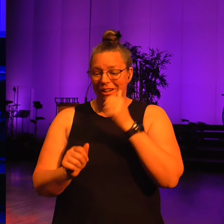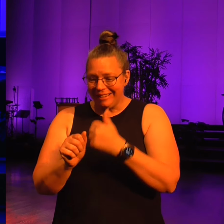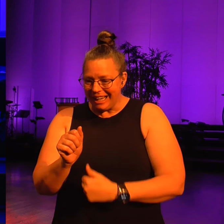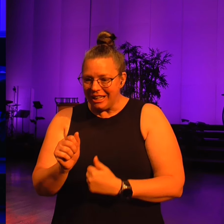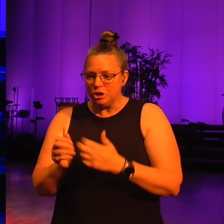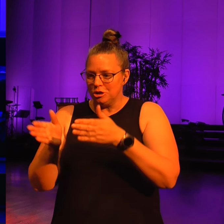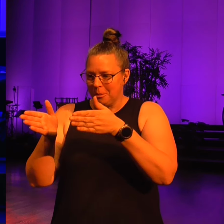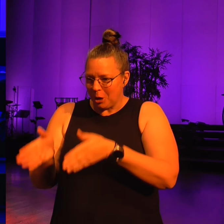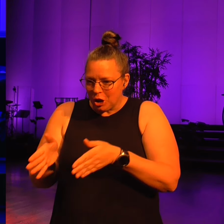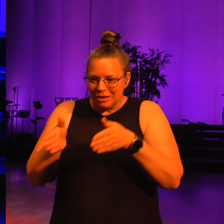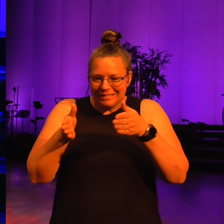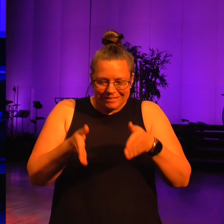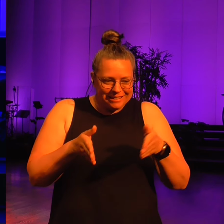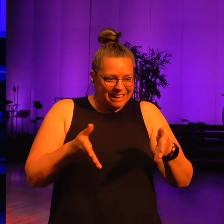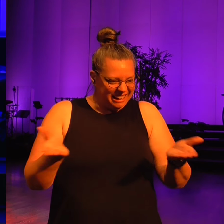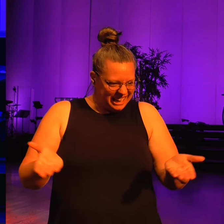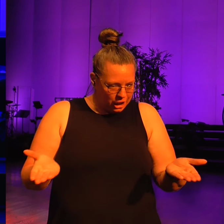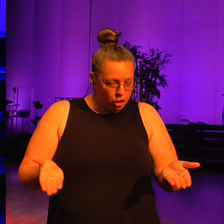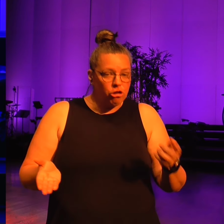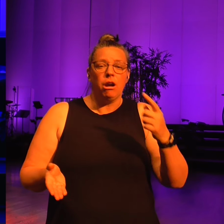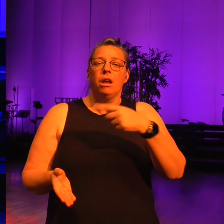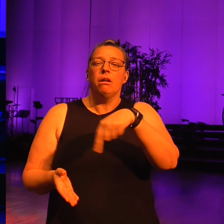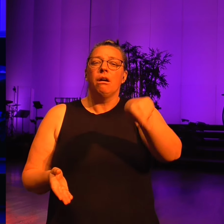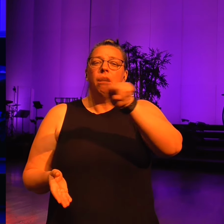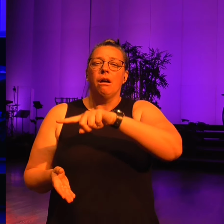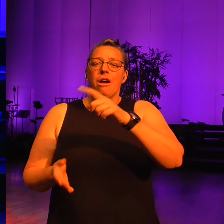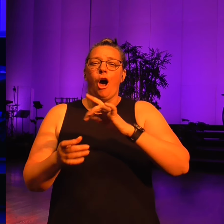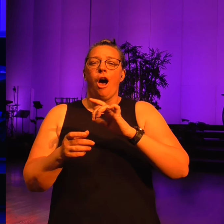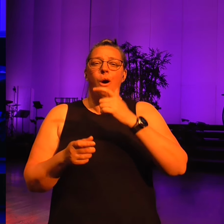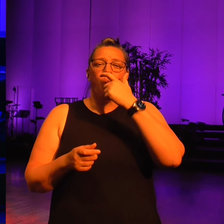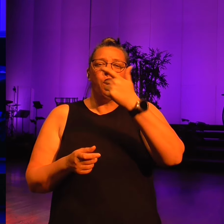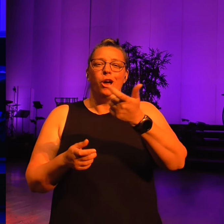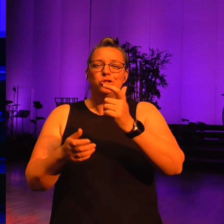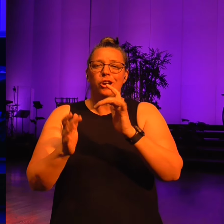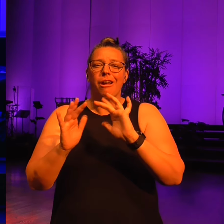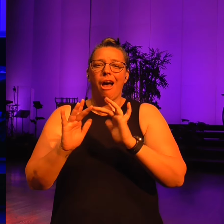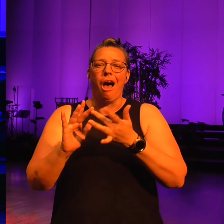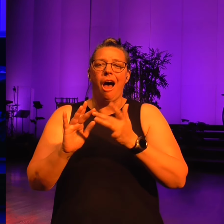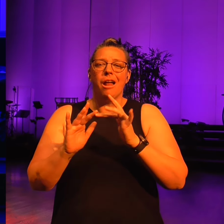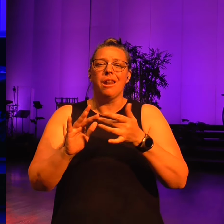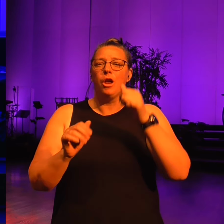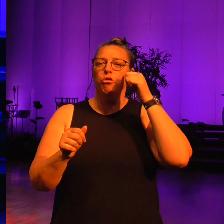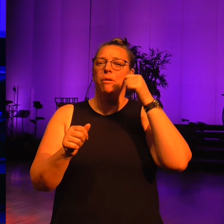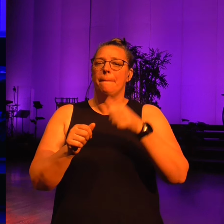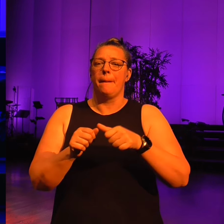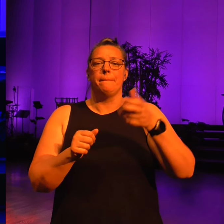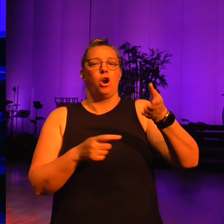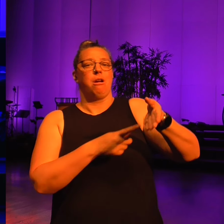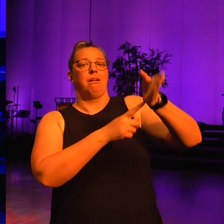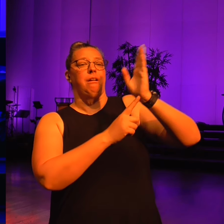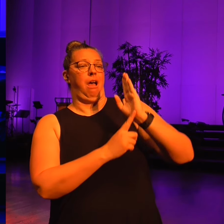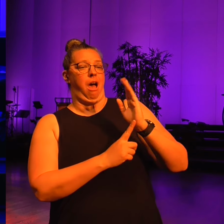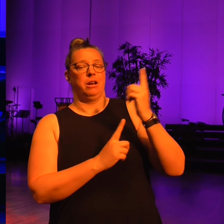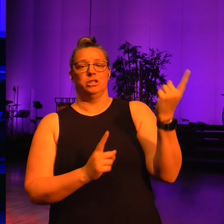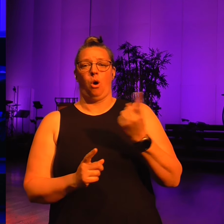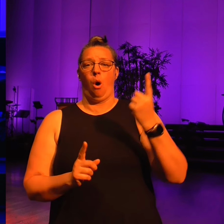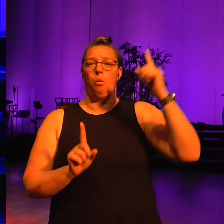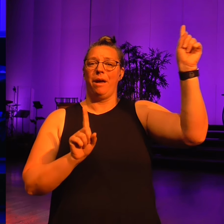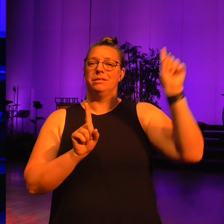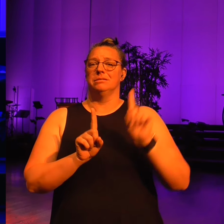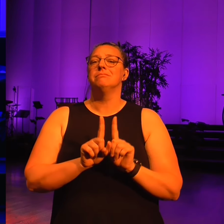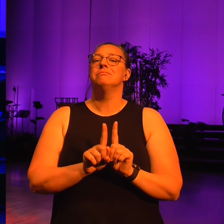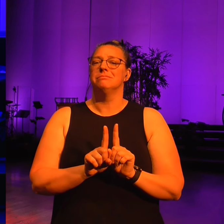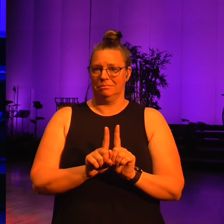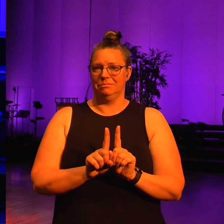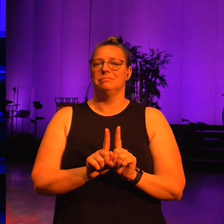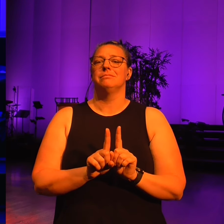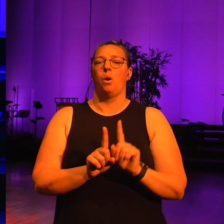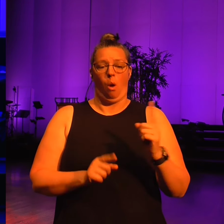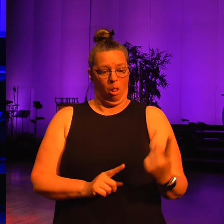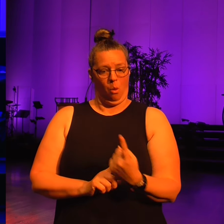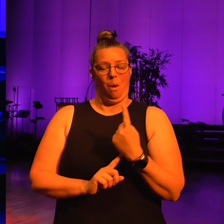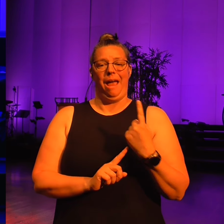en esta sala y los que están en línea recordando que Dios siempre está con nosotros siempre en todas